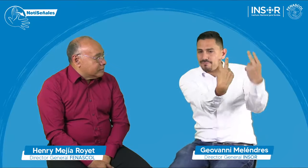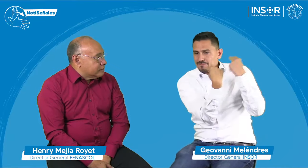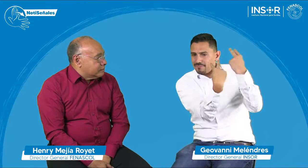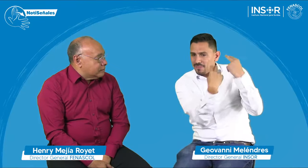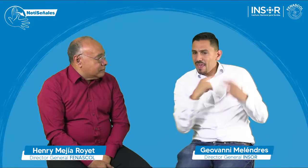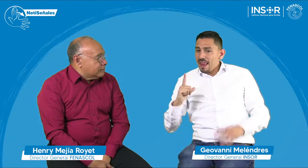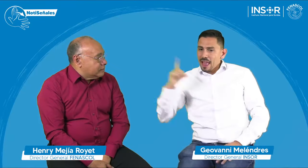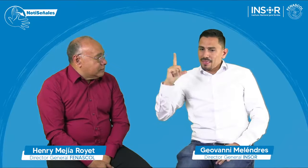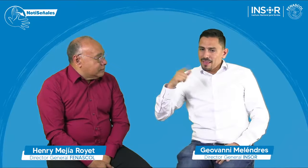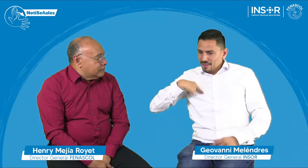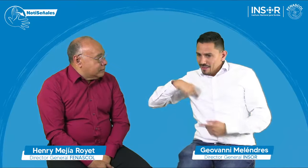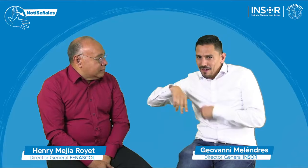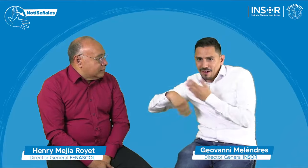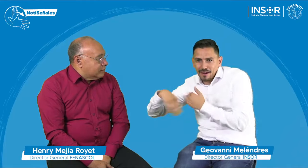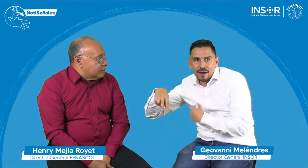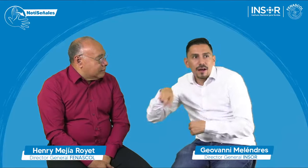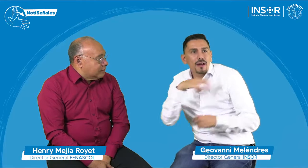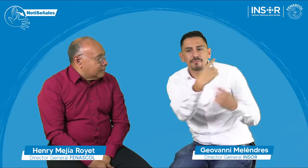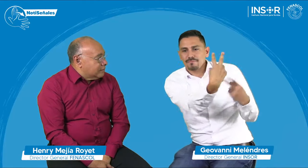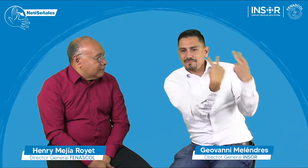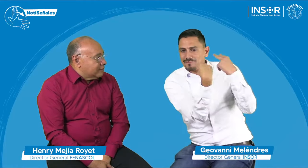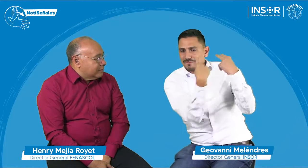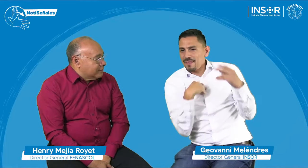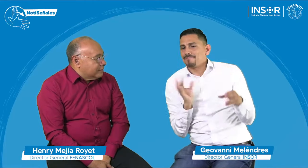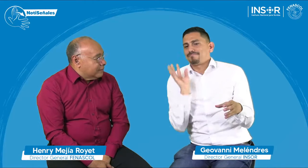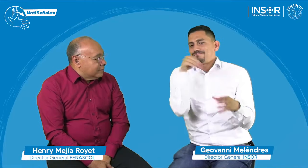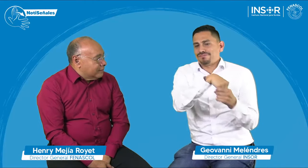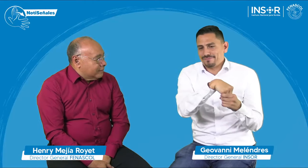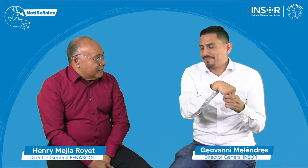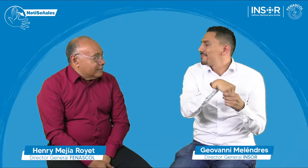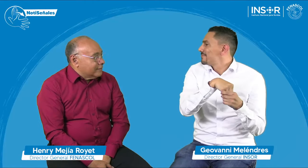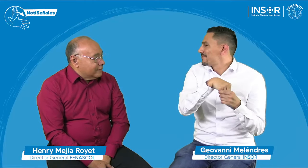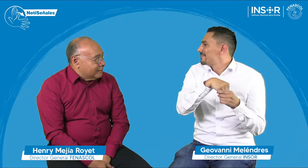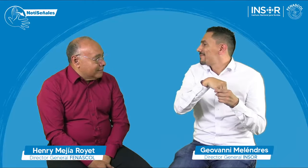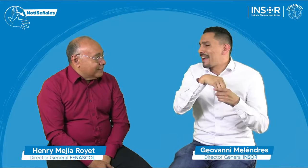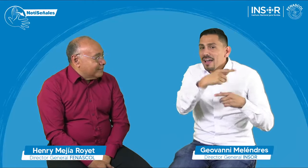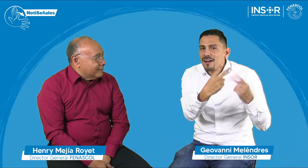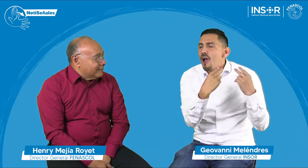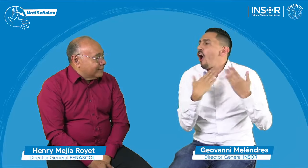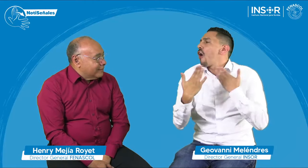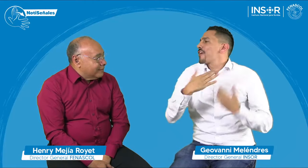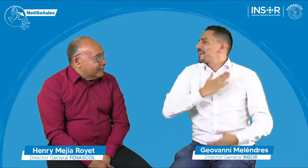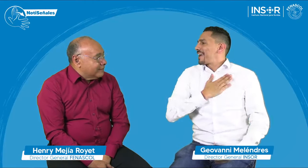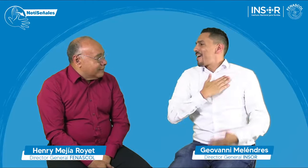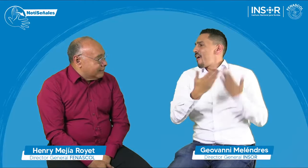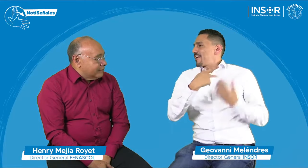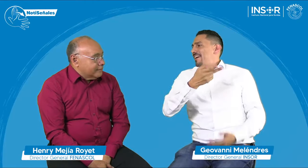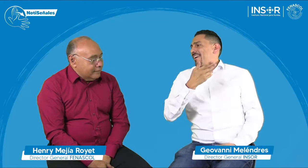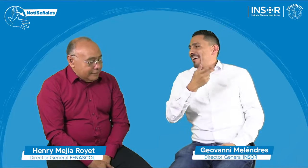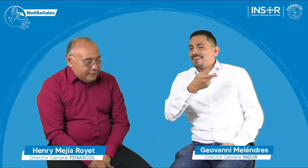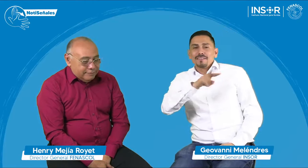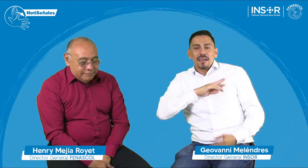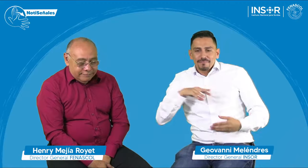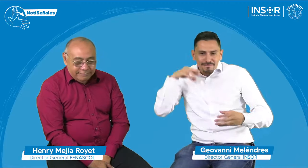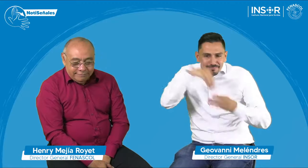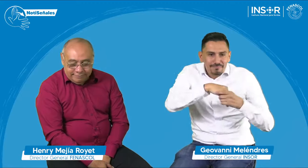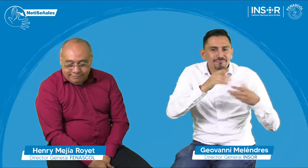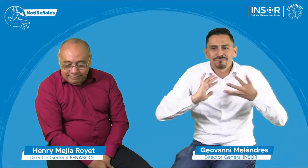ellos y a la ex directora Luz Mary también quien fue una líder allí y que vio en mi ese